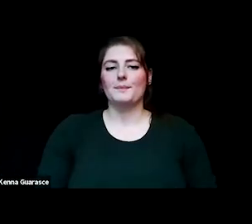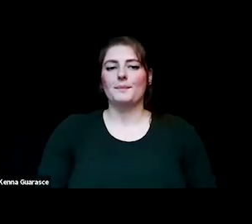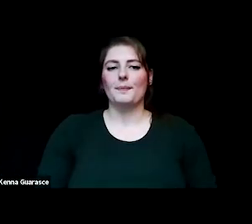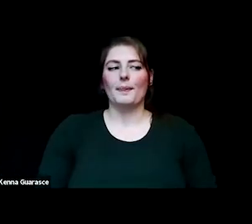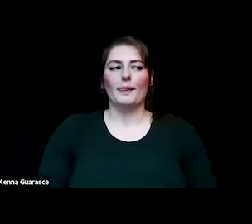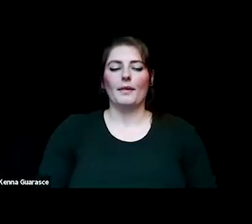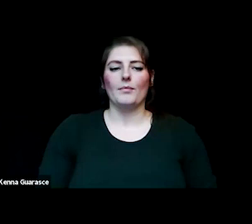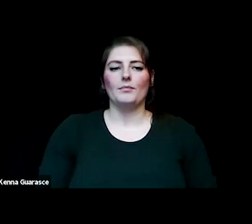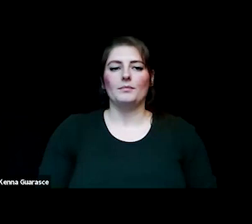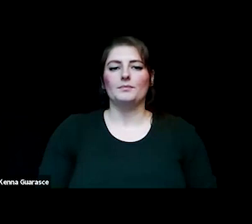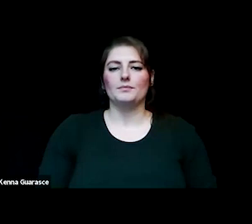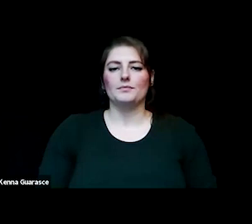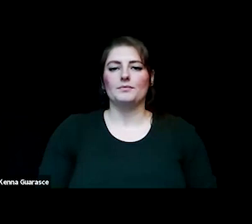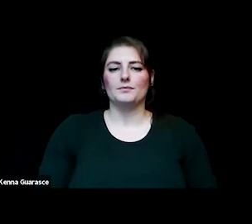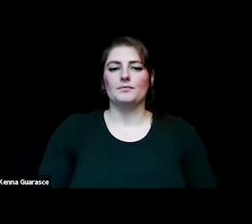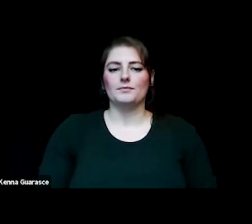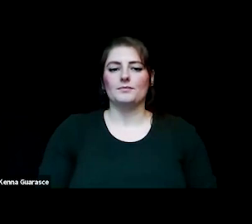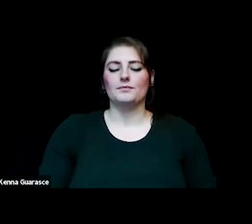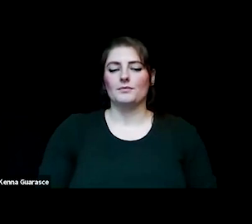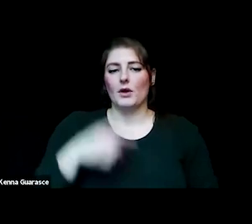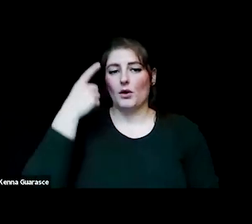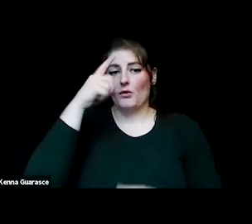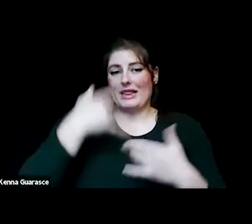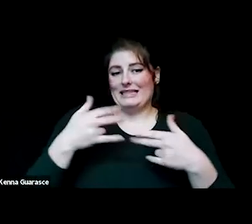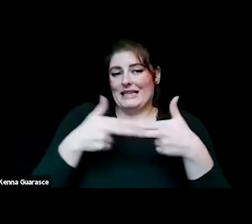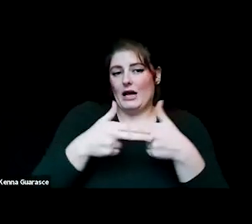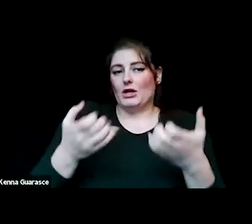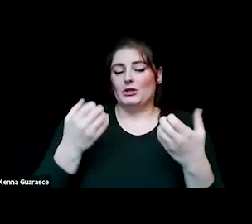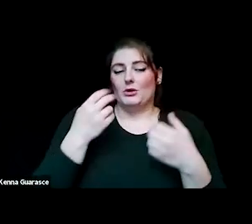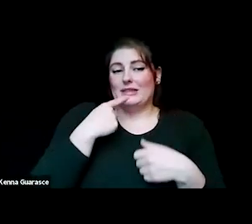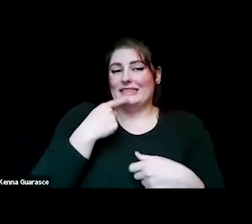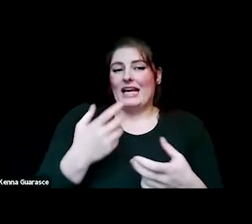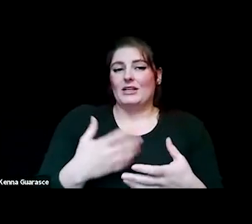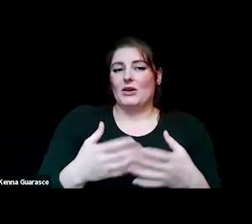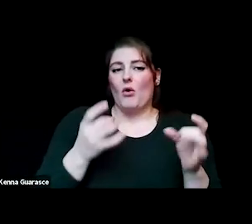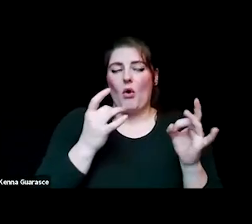En esta diapositiva, quiero decir que por más aterrador que sea ver cuántas personas